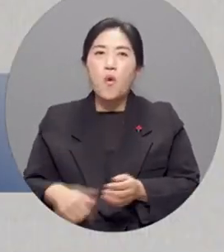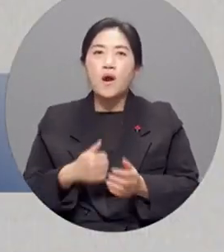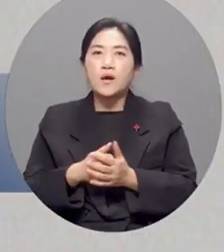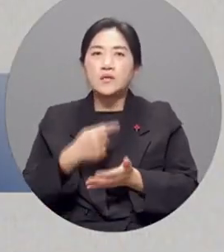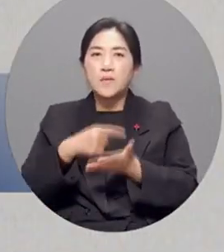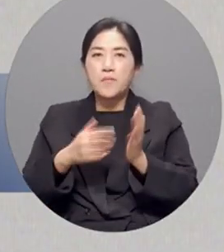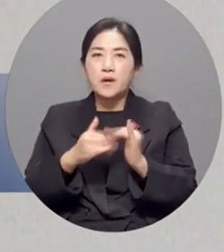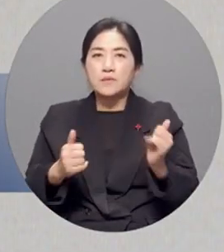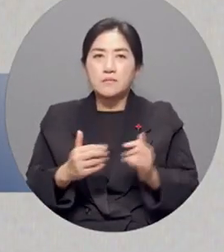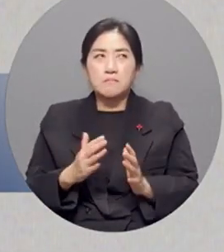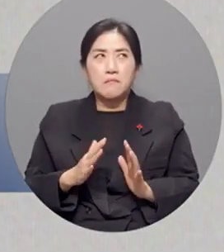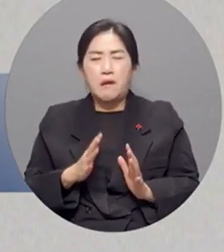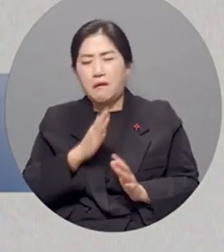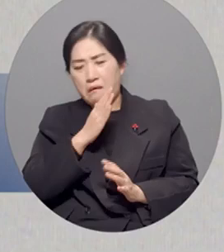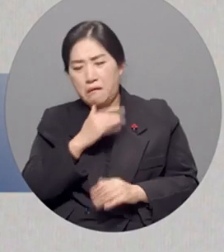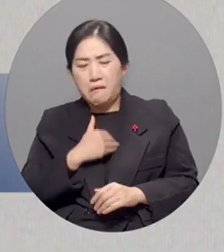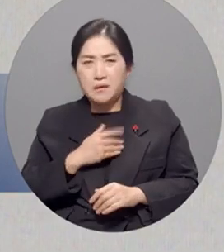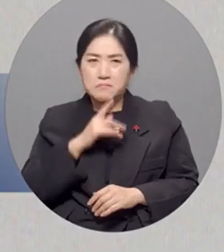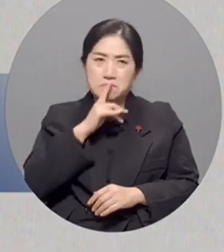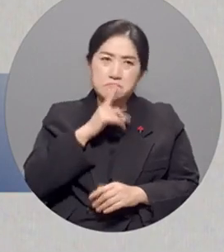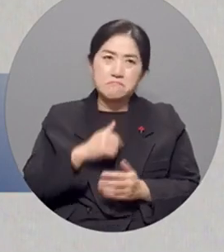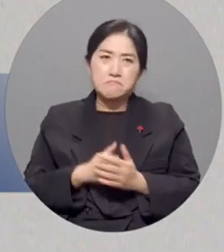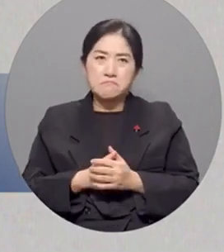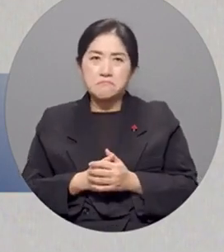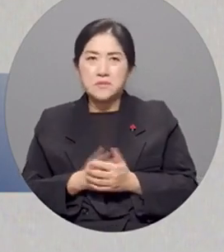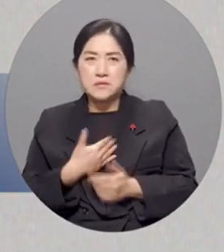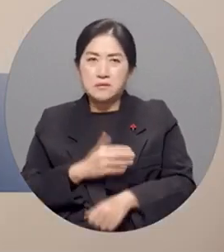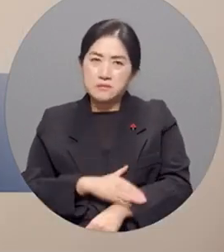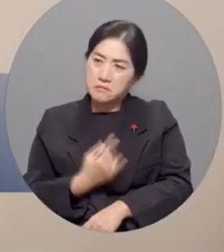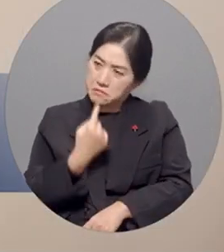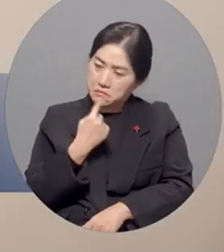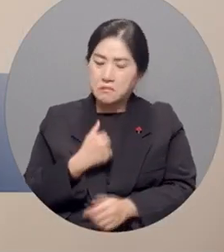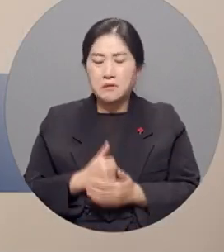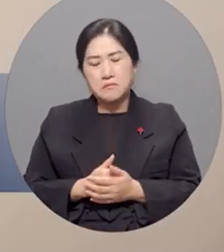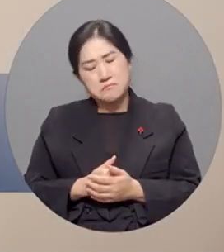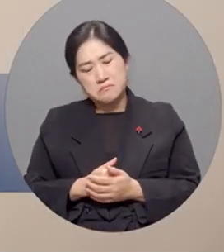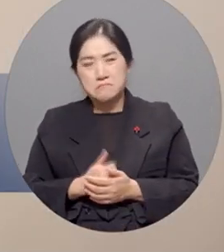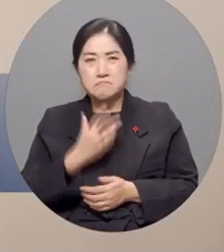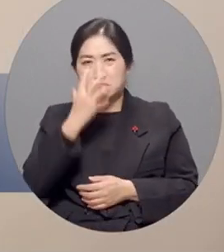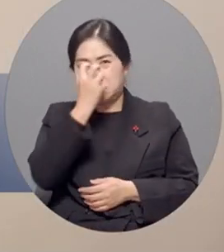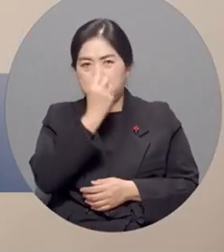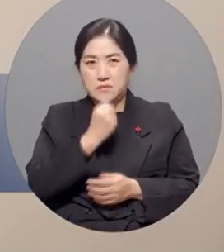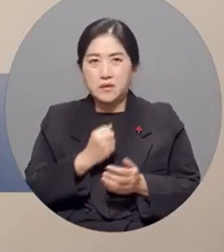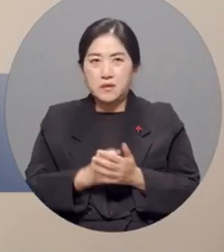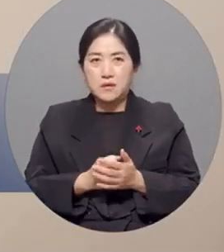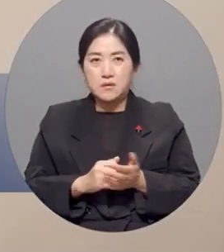(인터뷰) 왜 스스로 여기를 찾아왔느냐? 이런 논리로 피해자를 오히려 위축시키고 입을 막고 내 잘못인가?